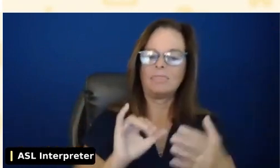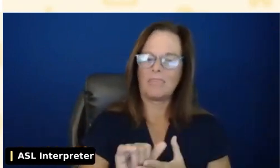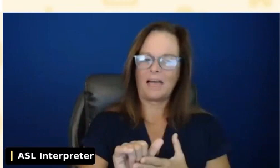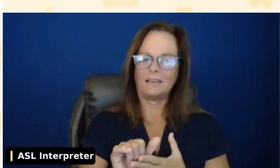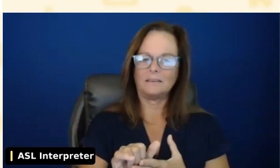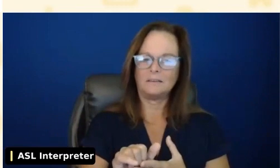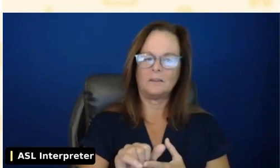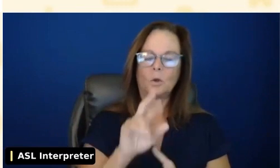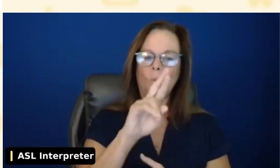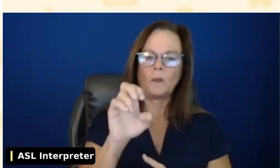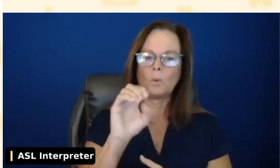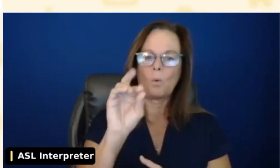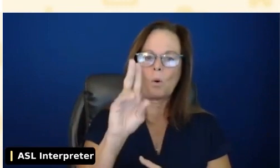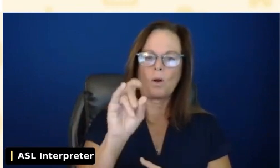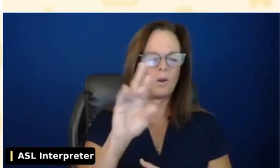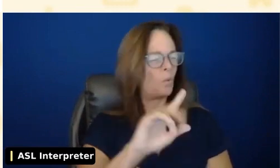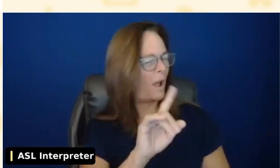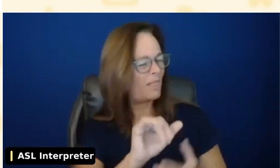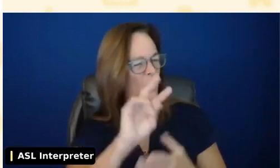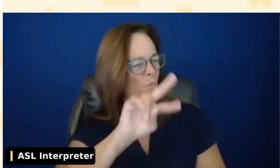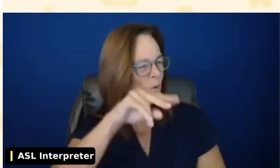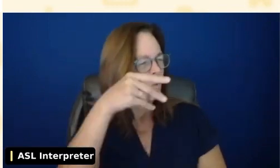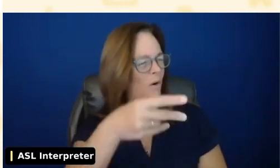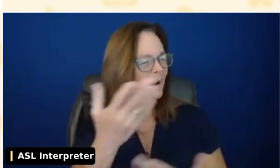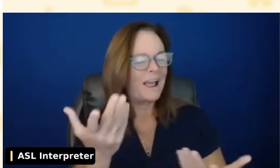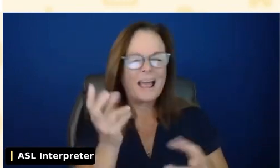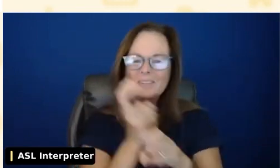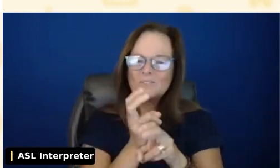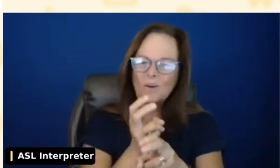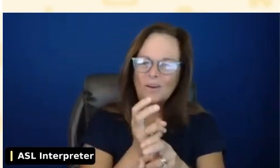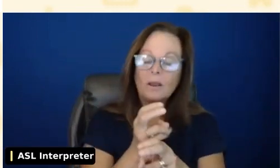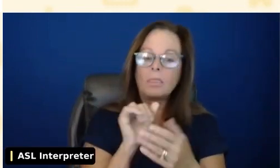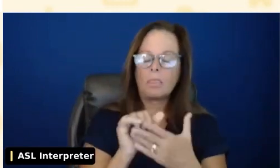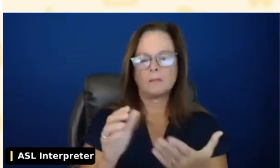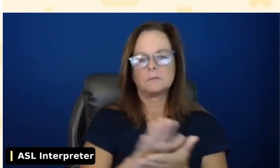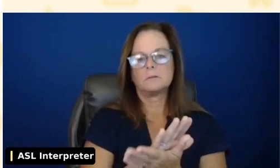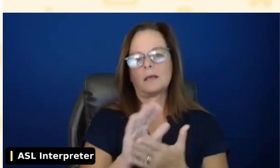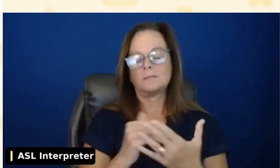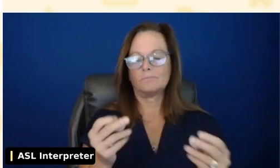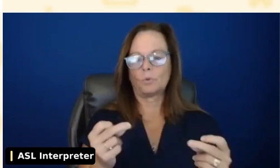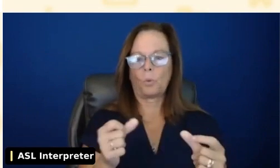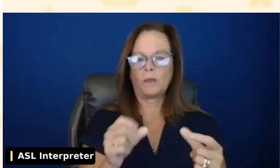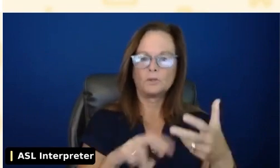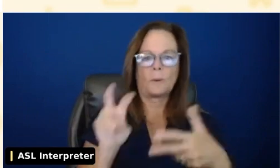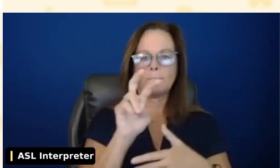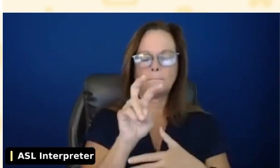porque lo encuentro fácilmente en las opciones del menú. Y es bueno que te brinde ese acceso rápido a la herramienta que necesitas